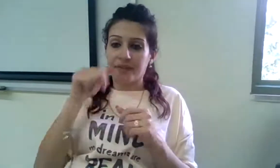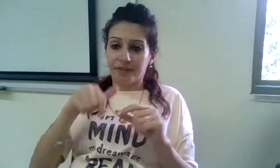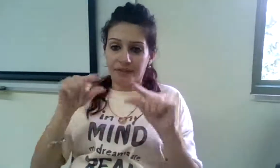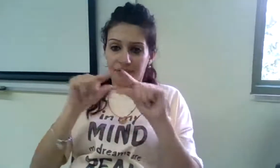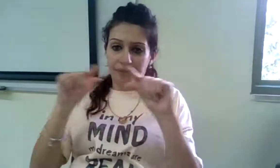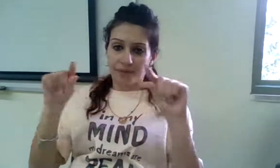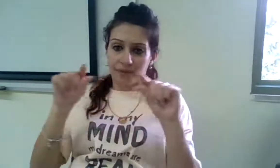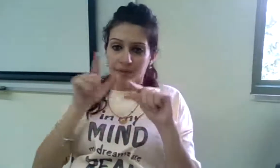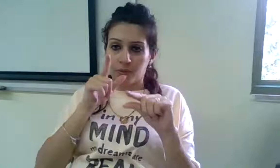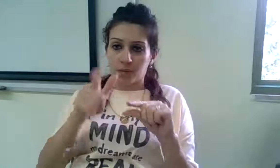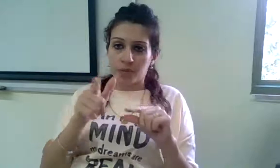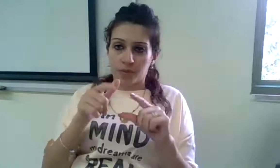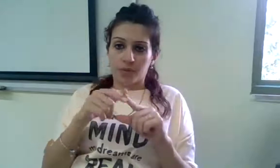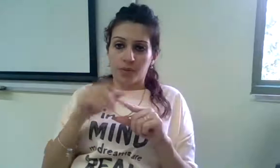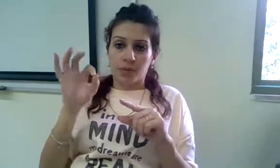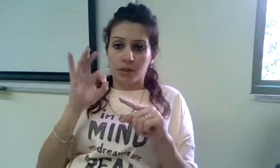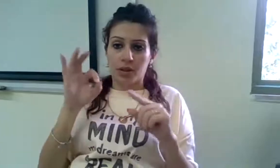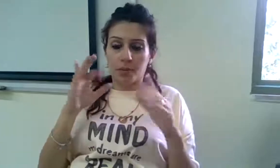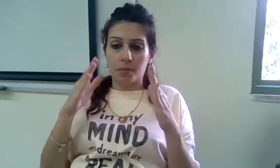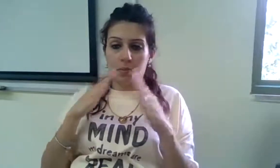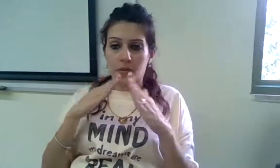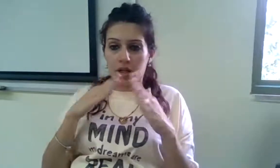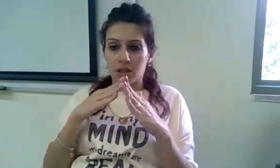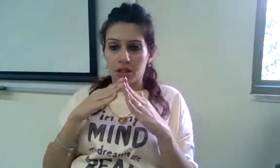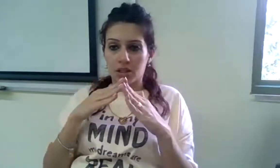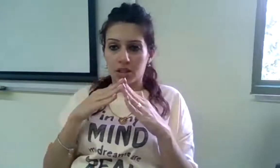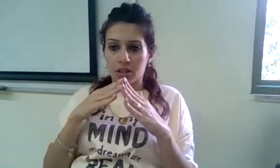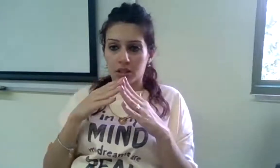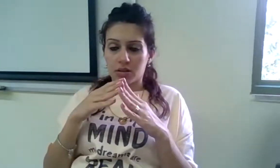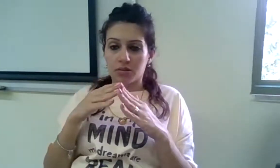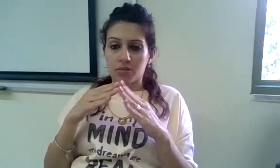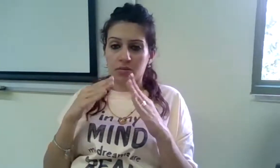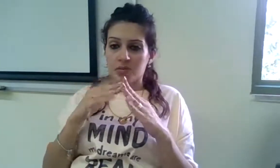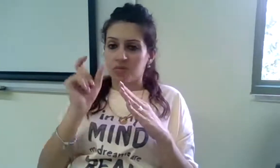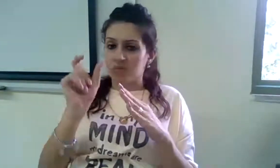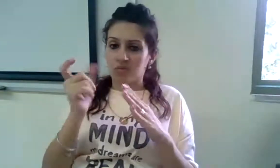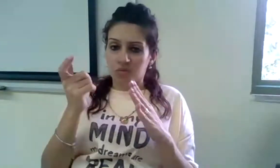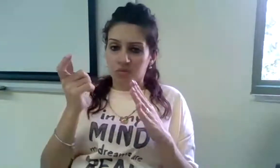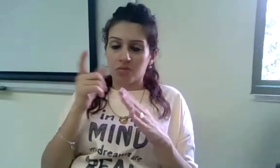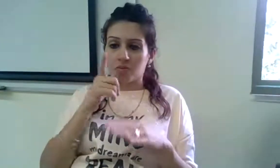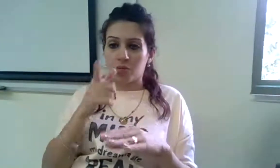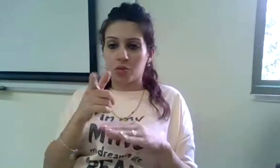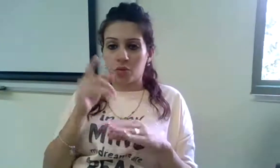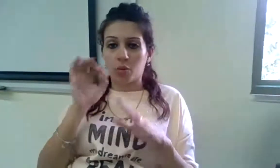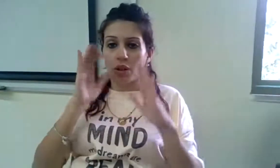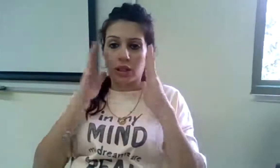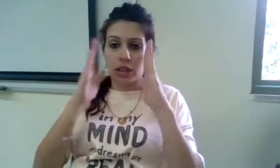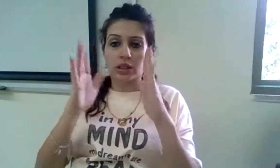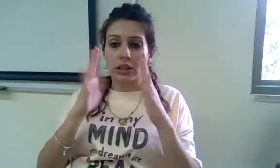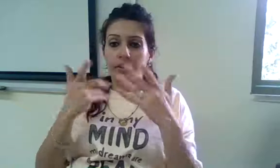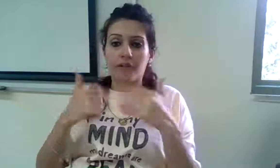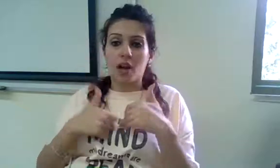ولكنهم يجب أن يكونوا مستعدين لتقديم المزيد من الدعم على سبيل المثال كان تعليق